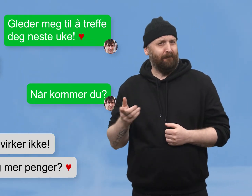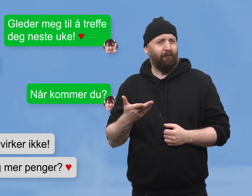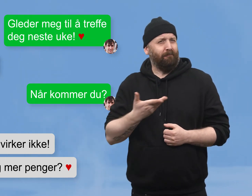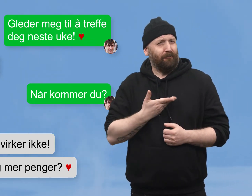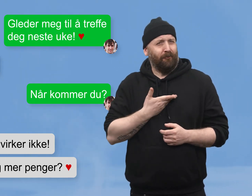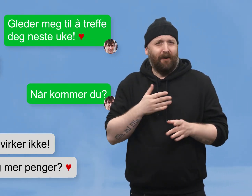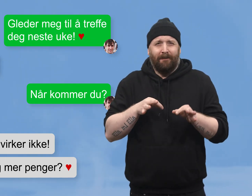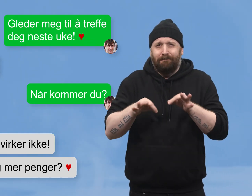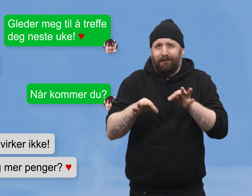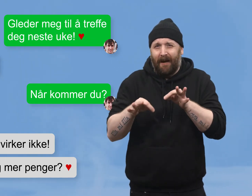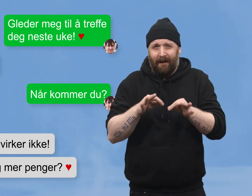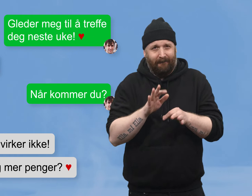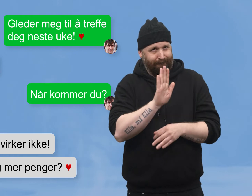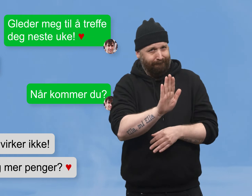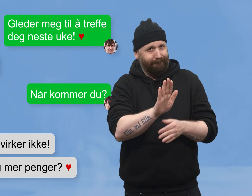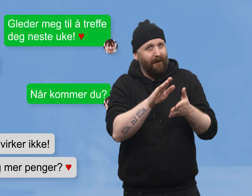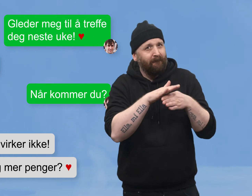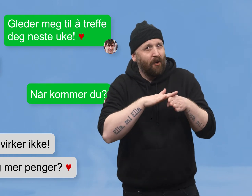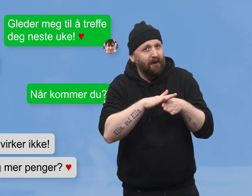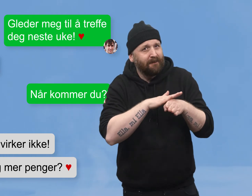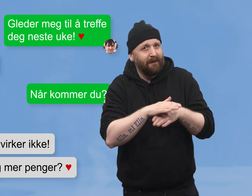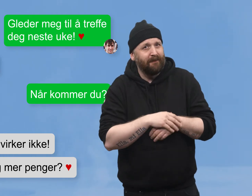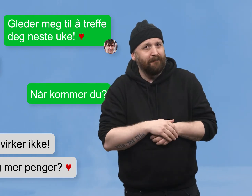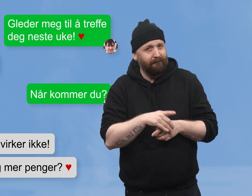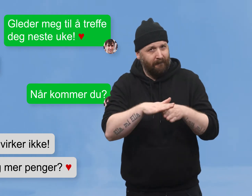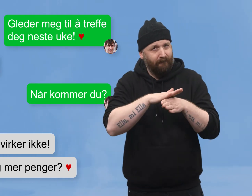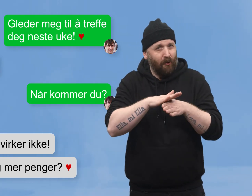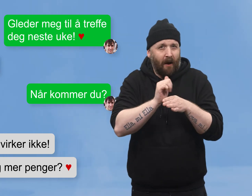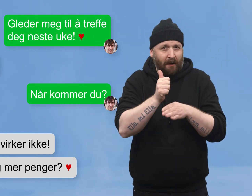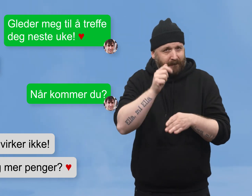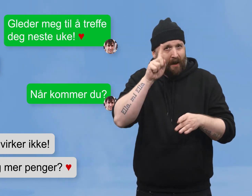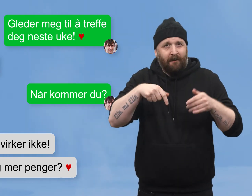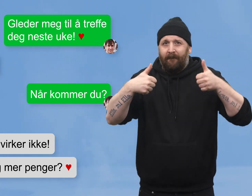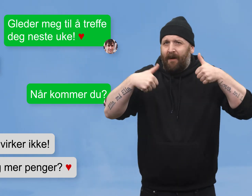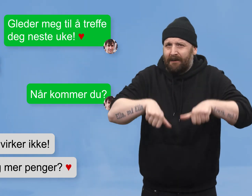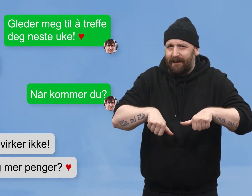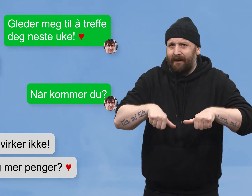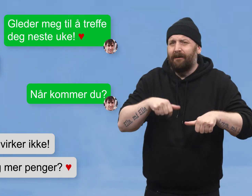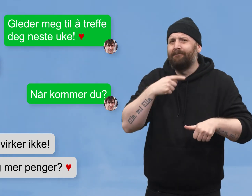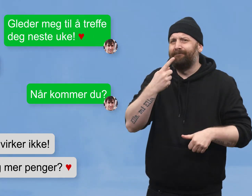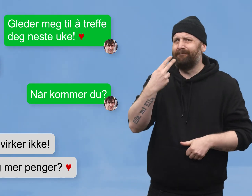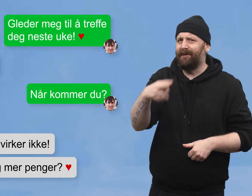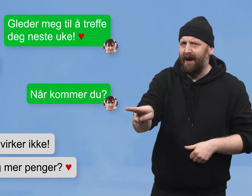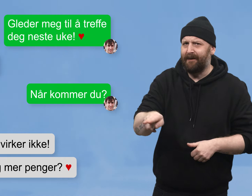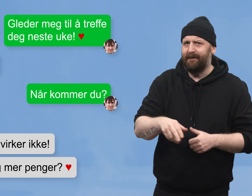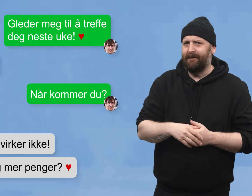Det er mye spill, og man spiller på følelser. Og følelser kan være vanskelig å si nei til.